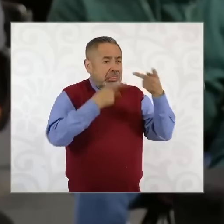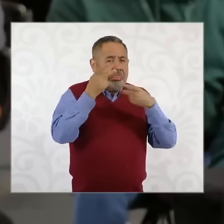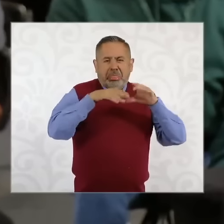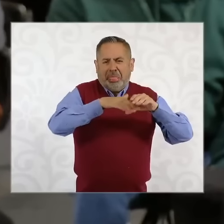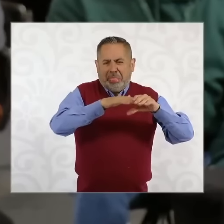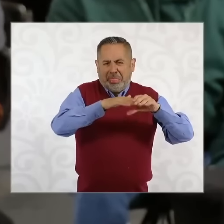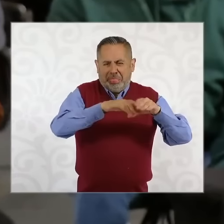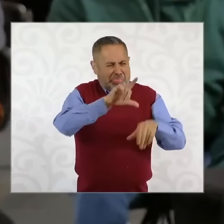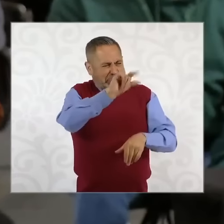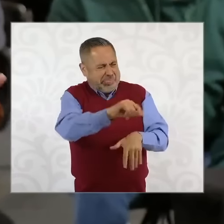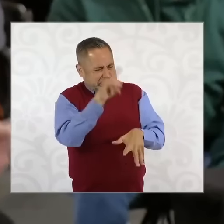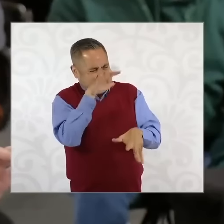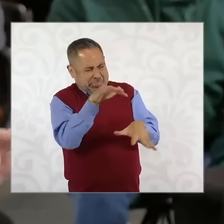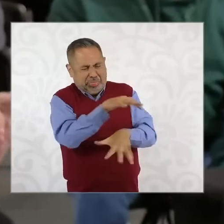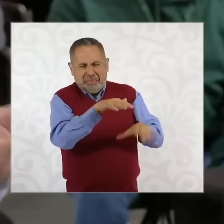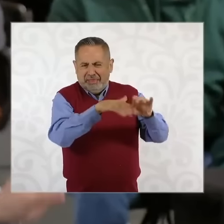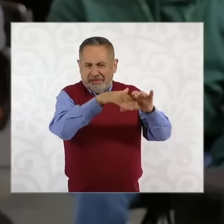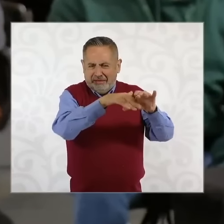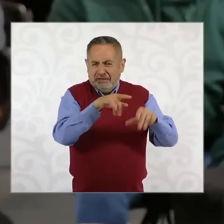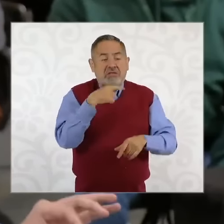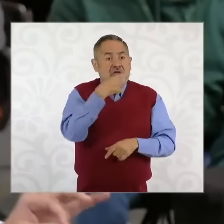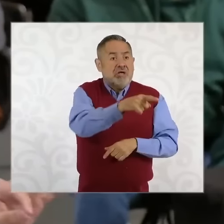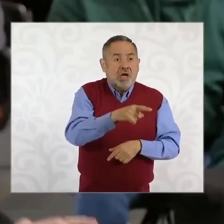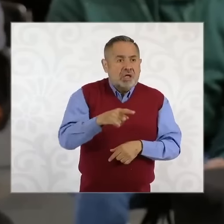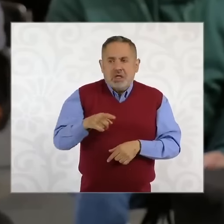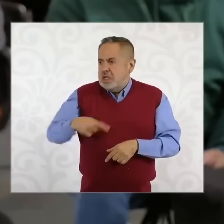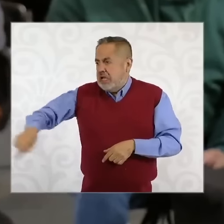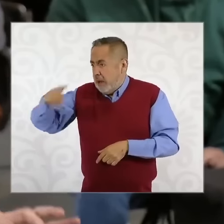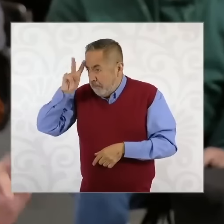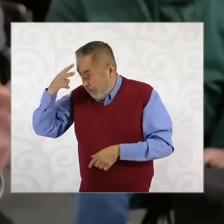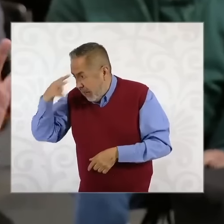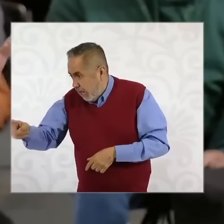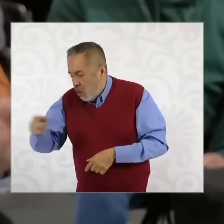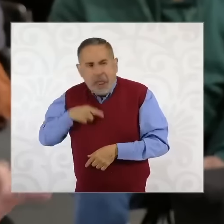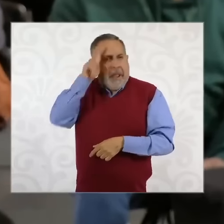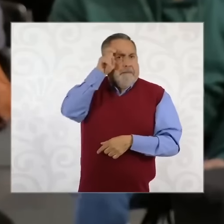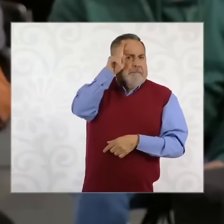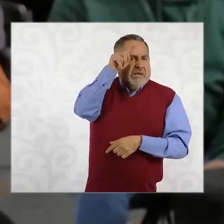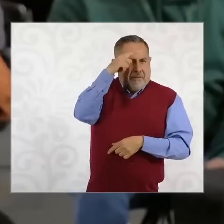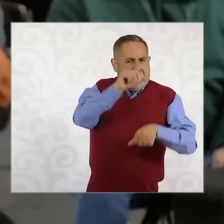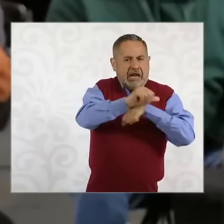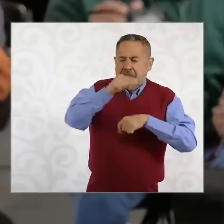nefastérrimo, asegurando que los mexicanos le tenemos envidia a argentinos como él. Presidenta.